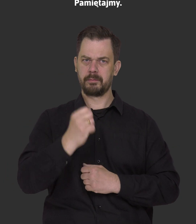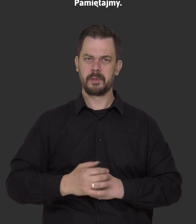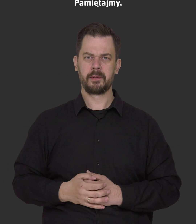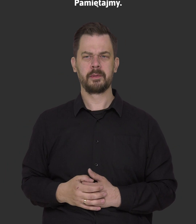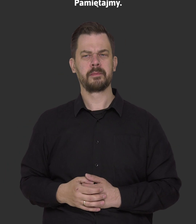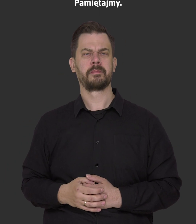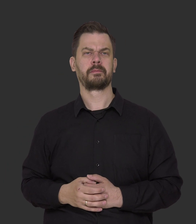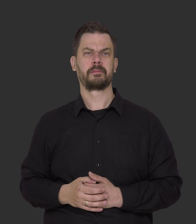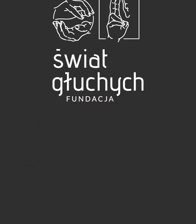Pamiętajmy.